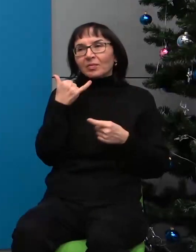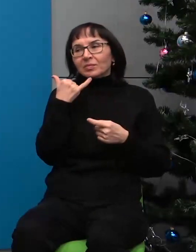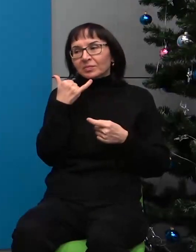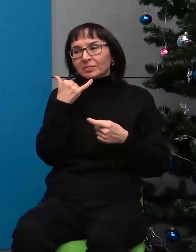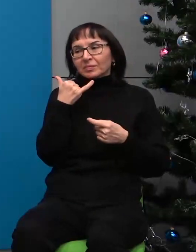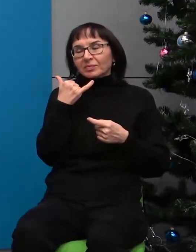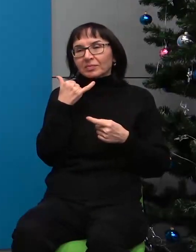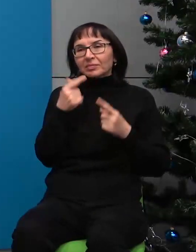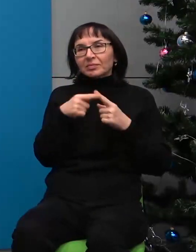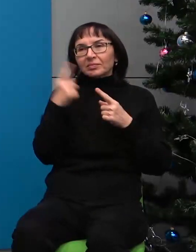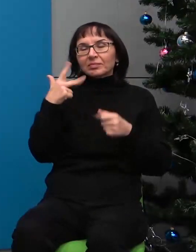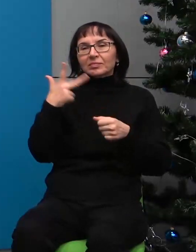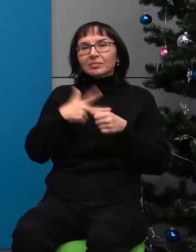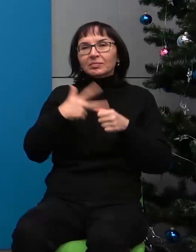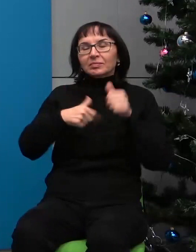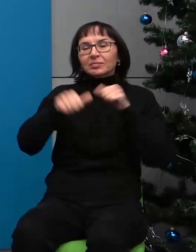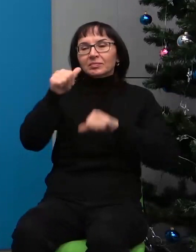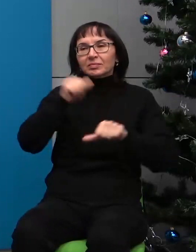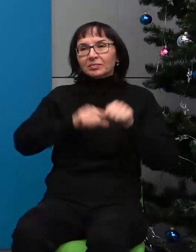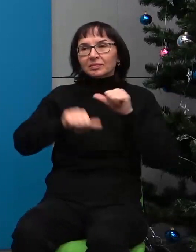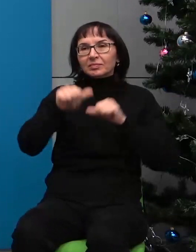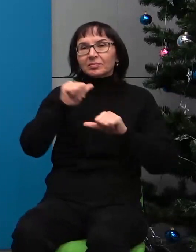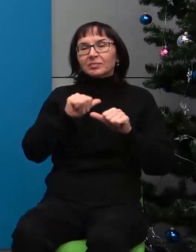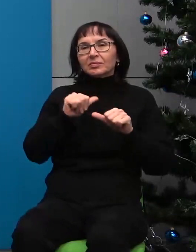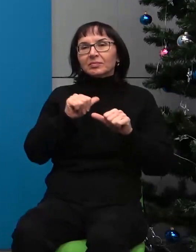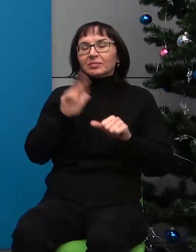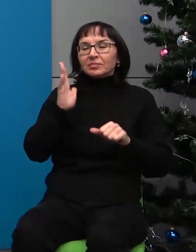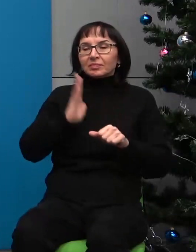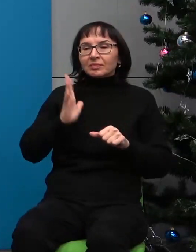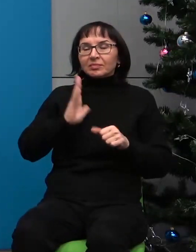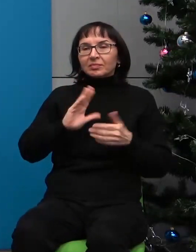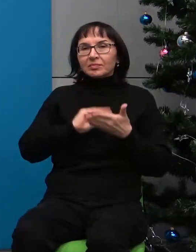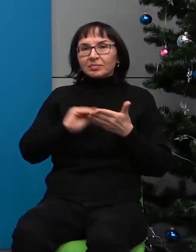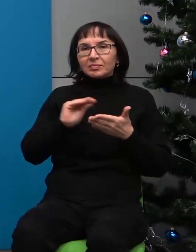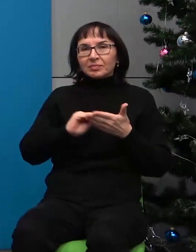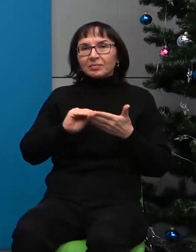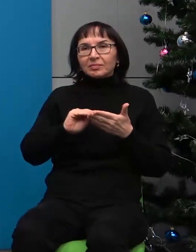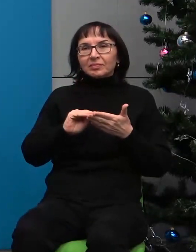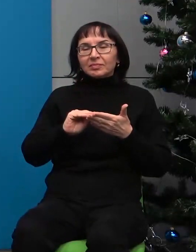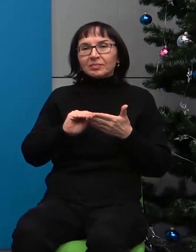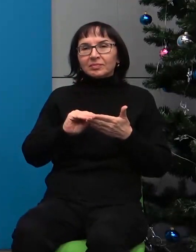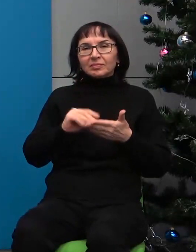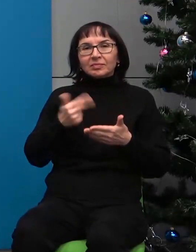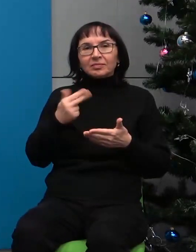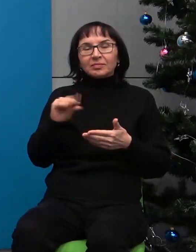Dlatego warto pisać. Ja nie mówię, że państwo macie zaraz wydawać książki